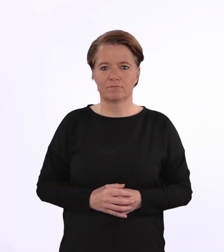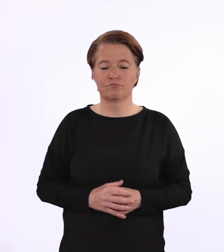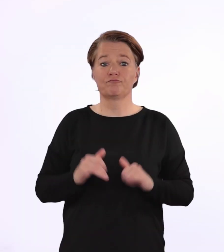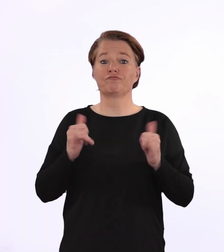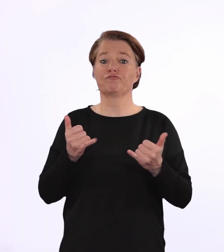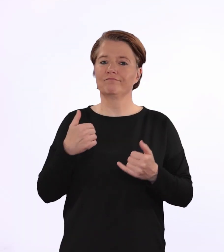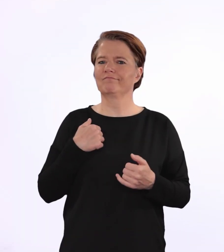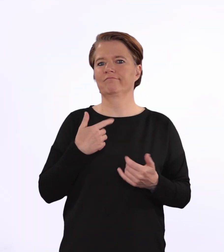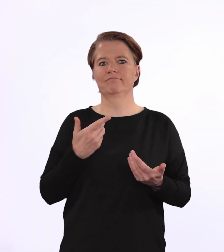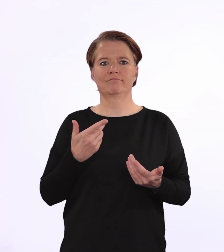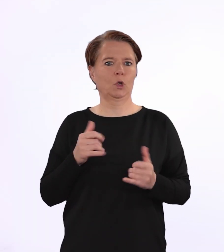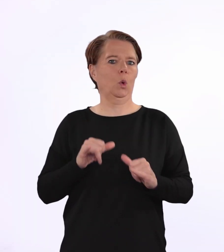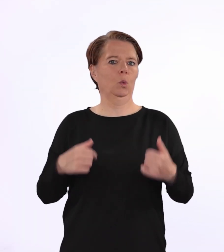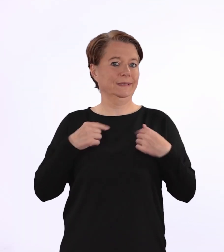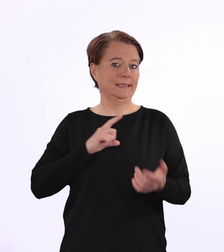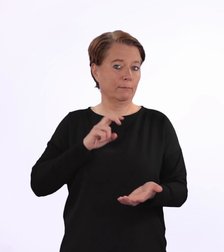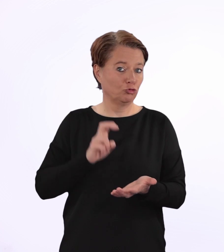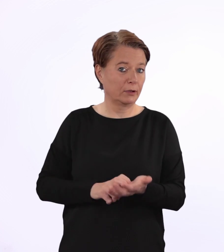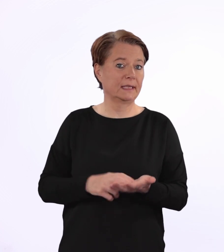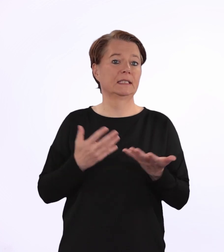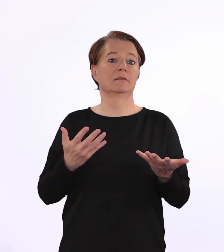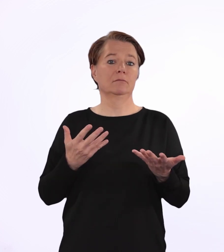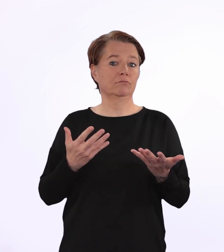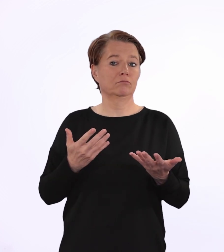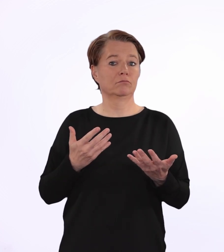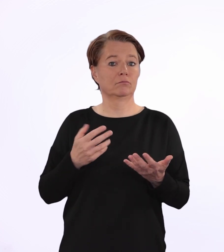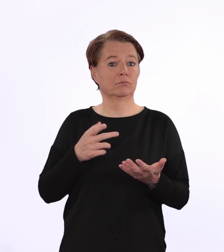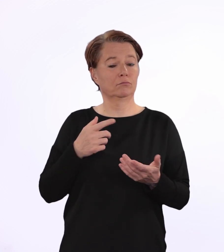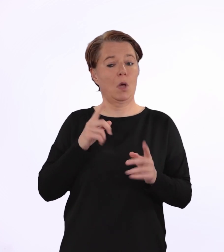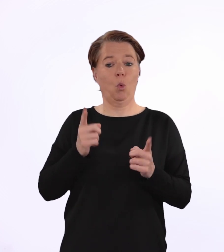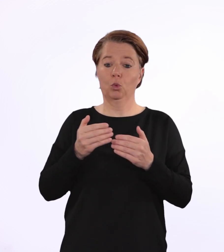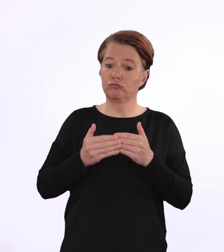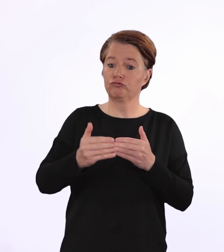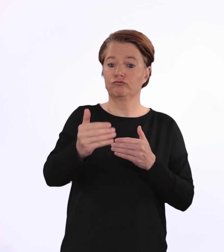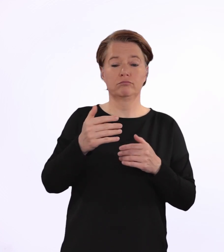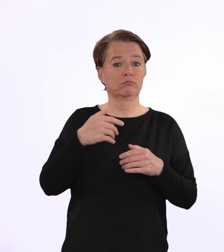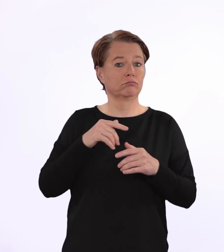Zum Glück bin ich trotz Selbstständigkeit gerade noch relativ weit im Voraus ausgebucht mit Dingen,